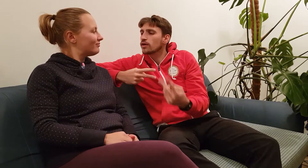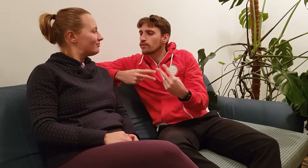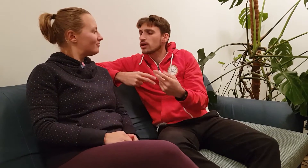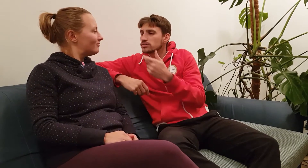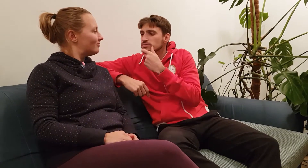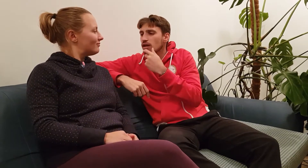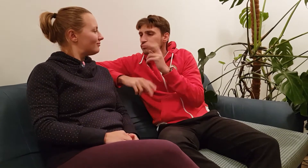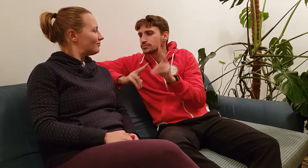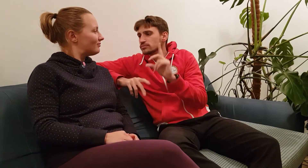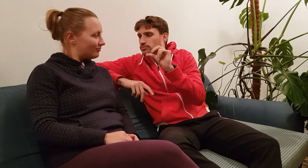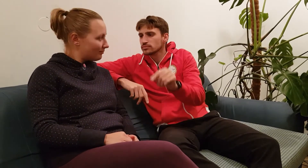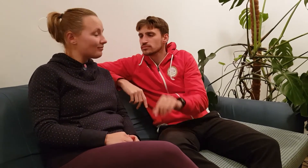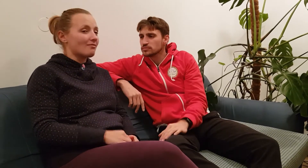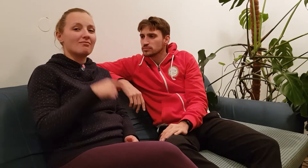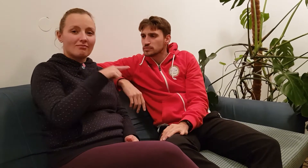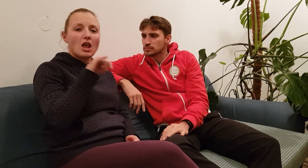Koliko so lahko stari mladi, da se lahko udeležijo?